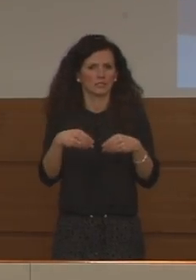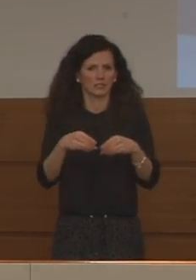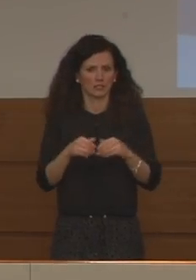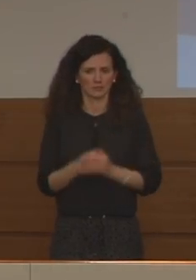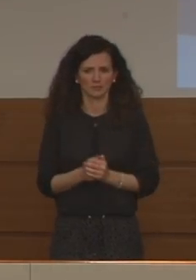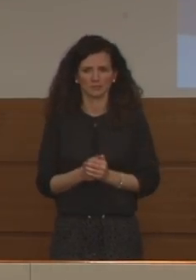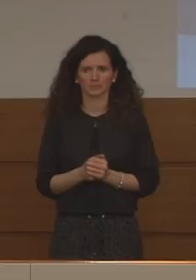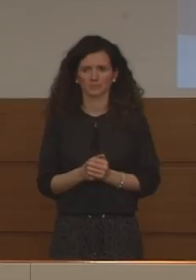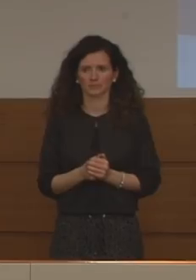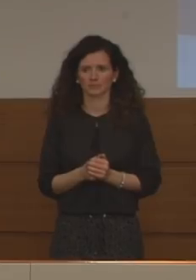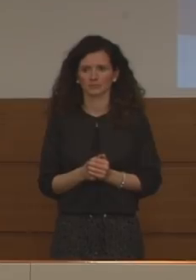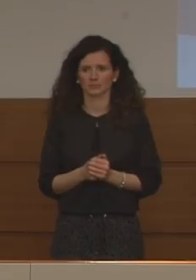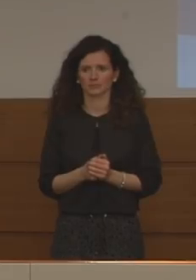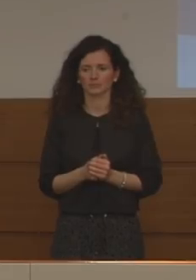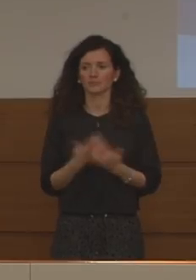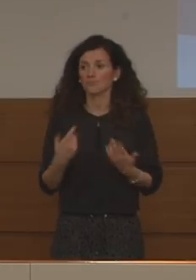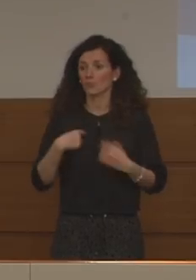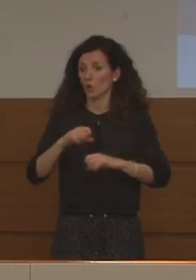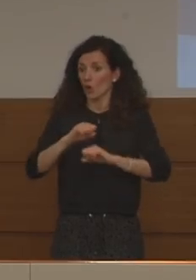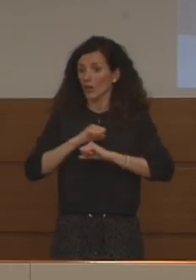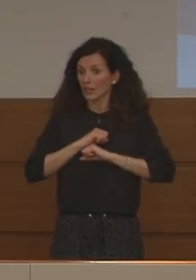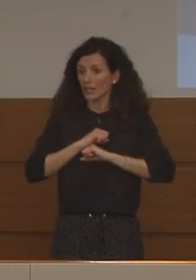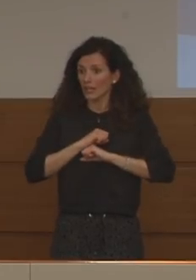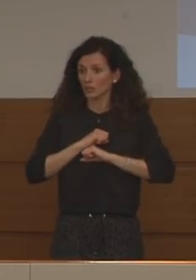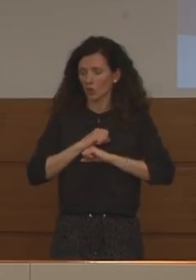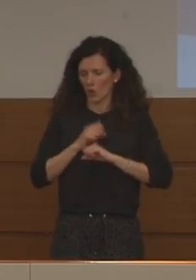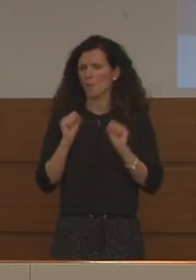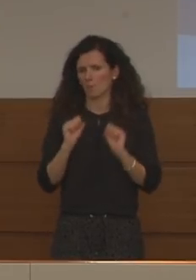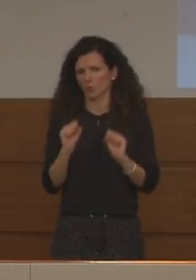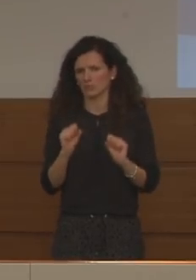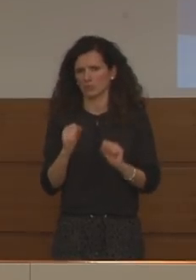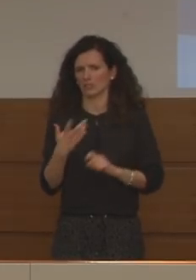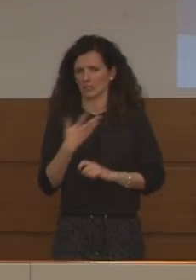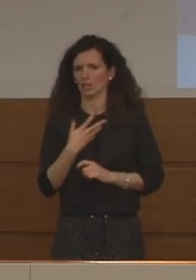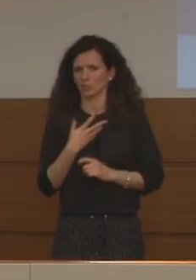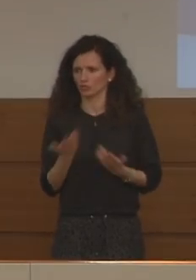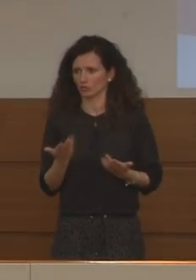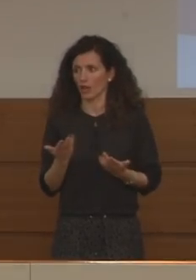concreta possibilità – e questa è la scommessa anche di adottare le misure su